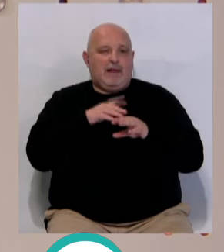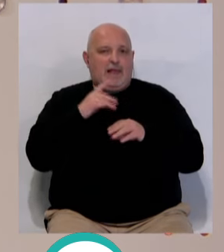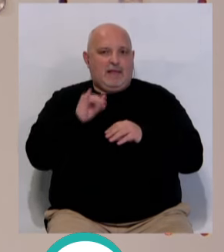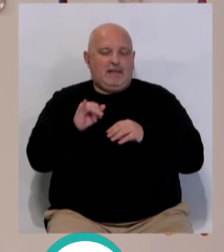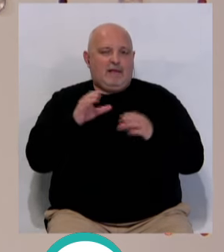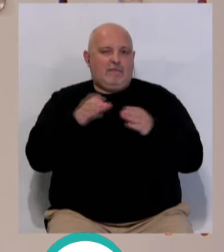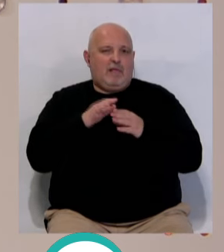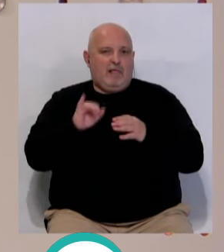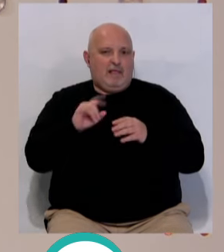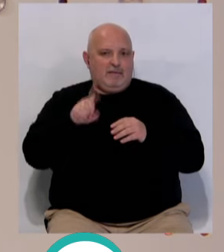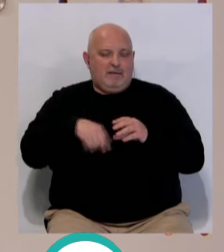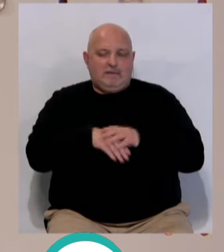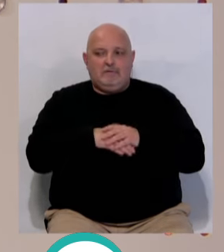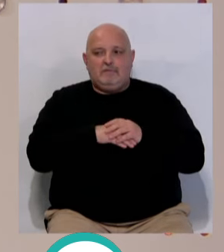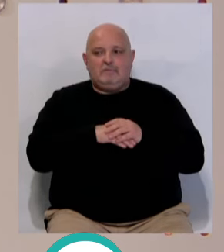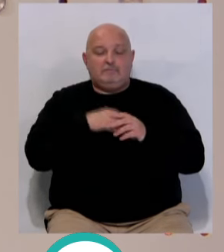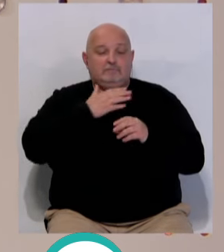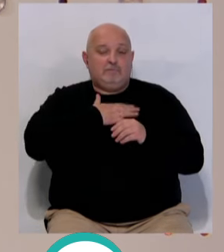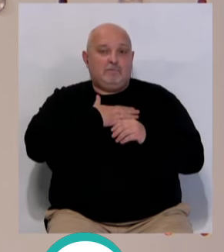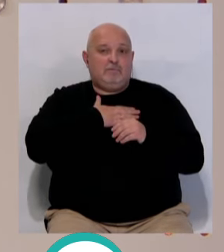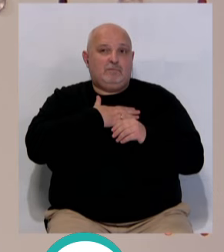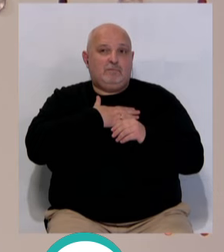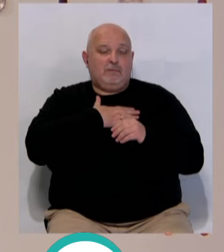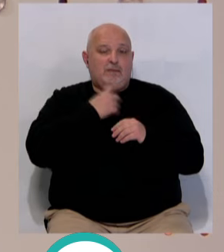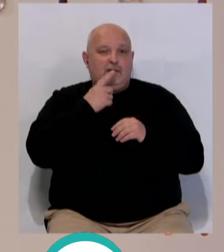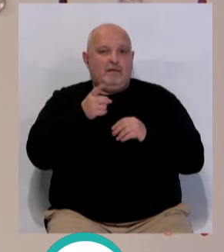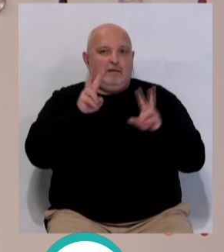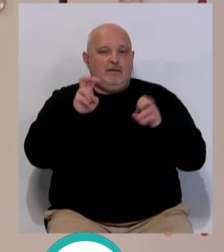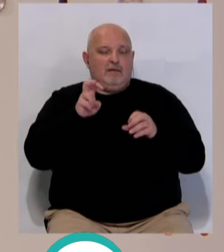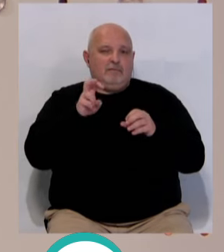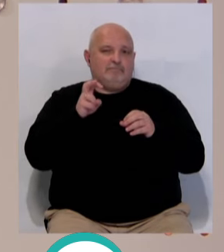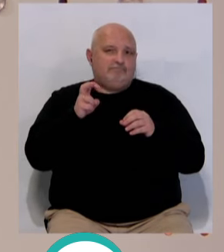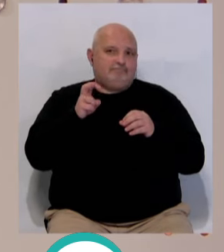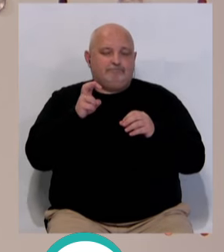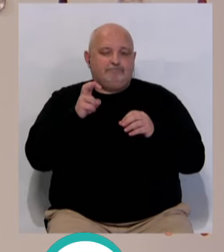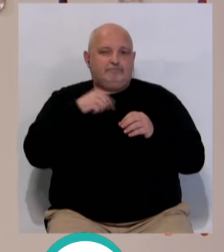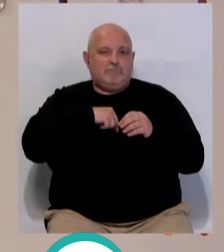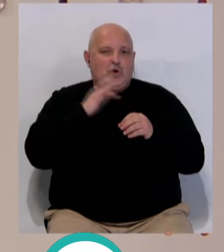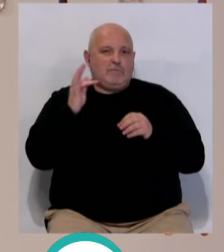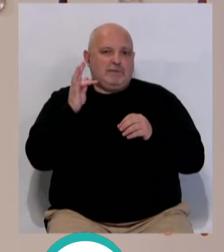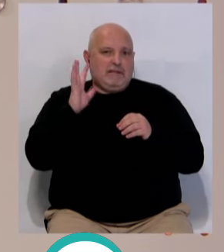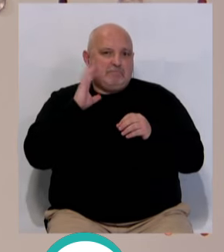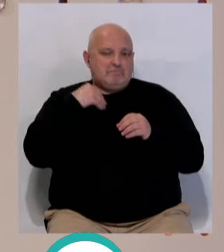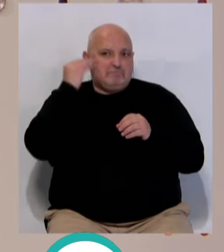plantilla para ello y yo sigo viendo el vaso medio lleno soy optimista por naturaleza mientras haya